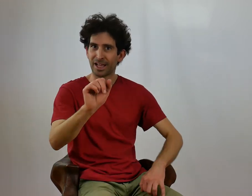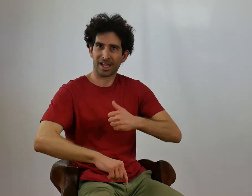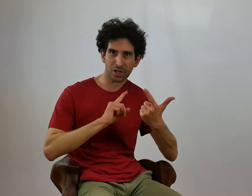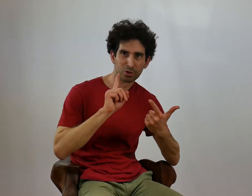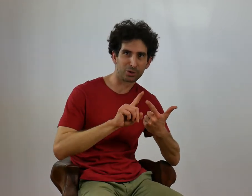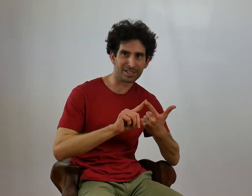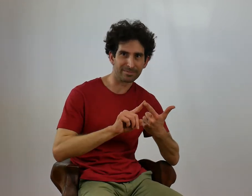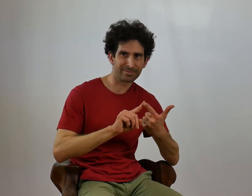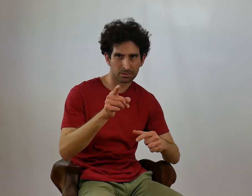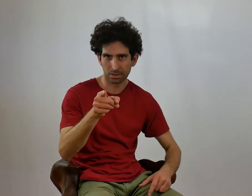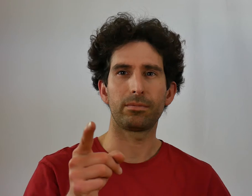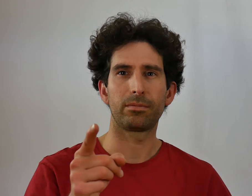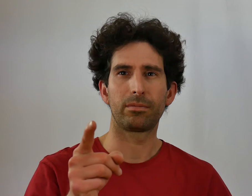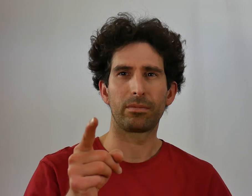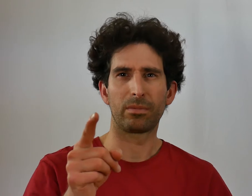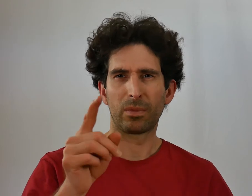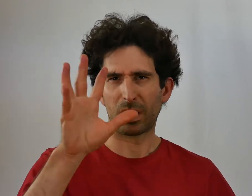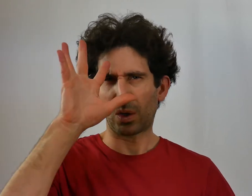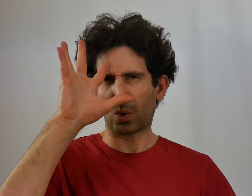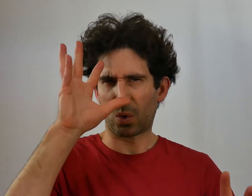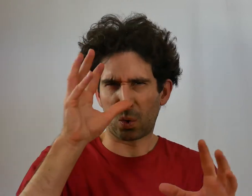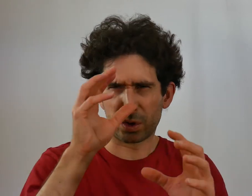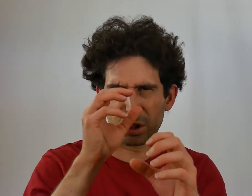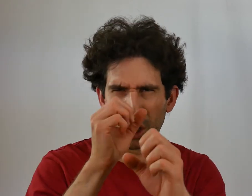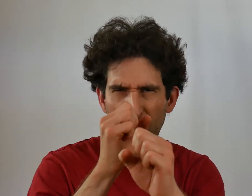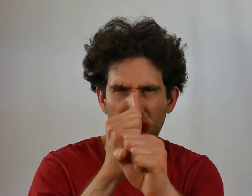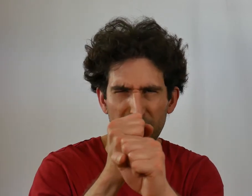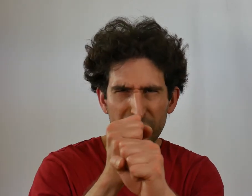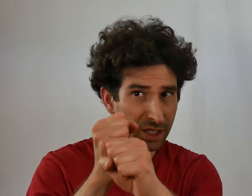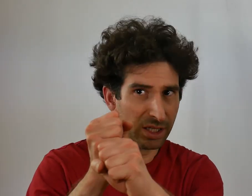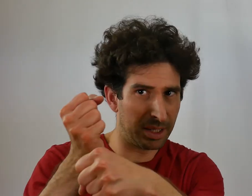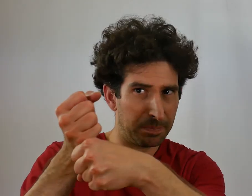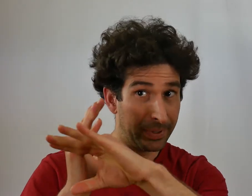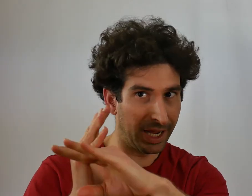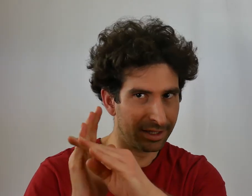Et le deuxième thème. Concentrez-vous. Prêts ?